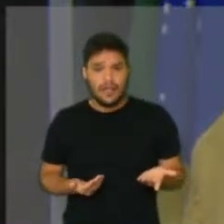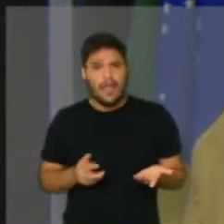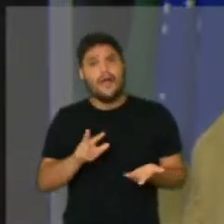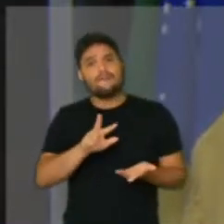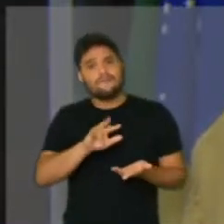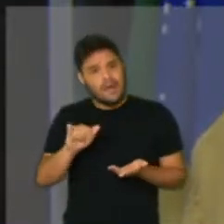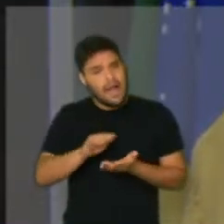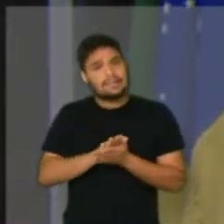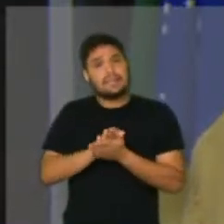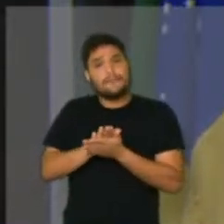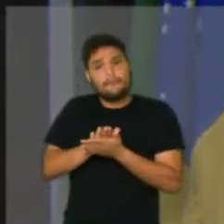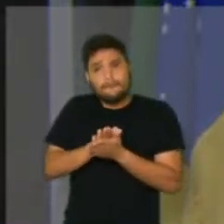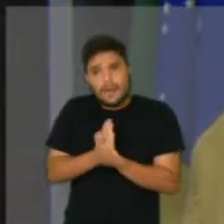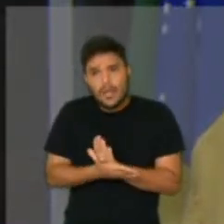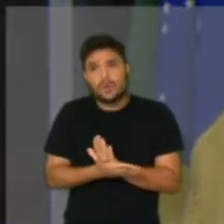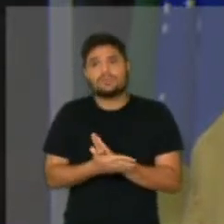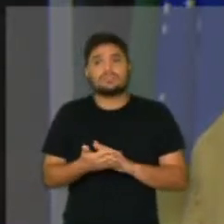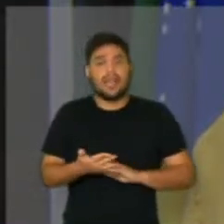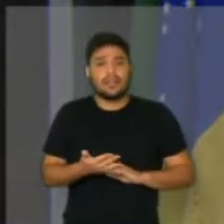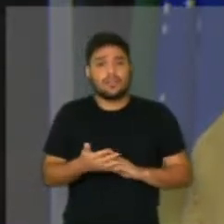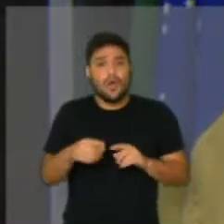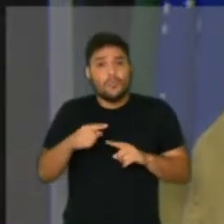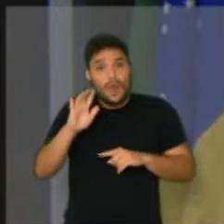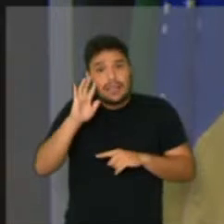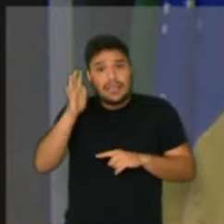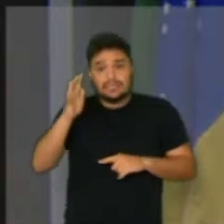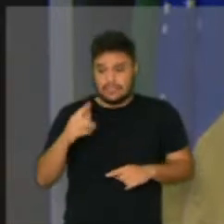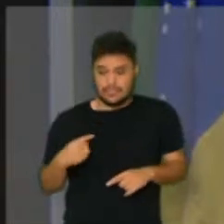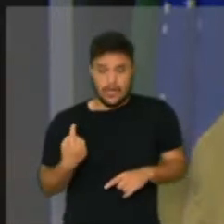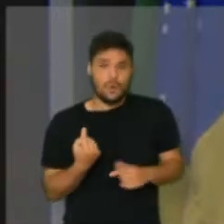DISCRIMINADAS POR UMA ATITUDE NOSSA QUE NÓS ESTAMOS AQUI TRATANDO DE FORMA CRUEL O EMPRESÁRIO QUE QUER DAR UM